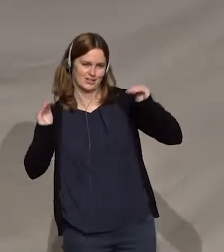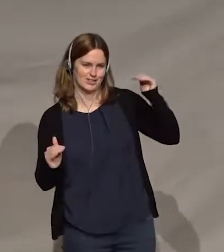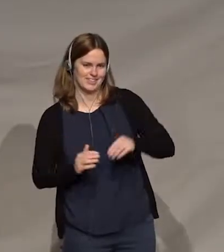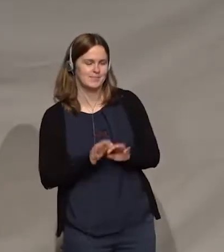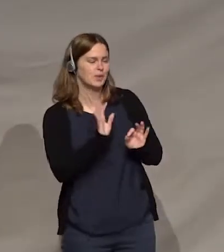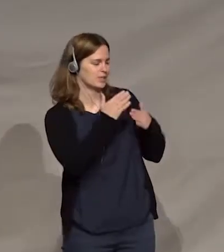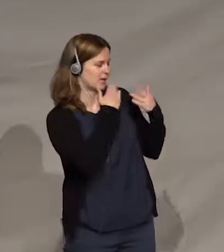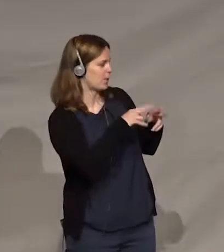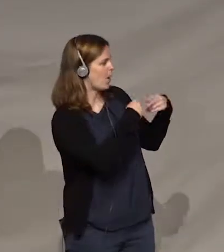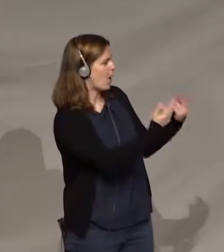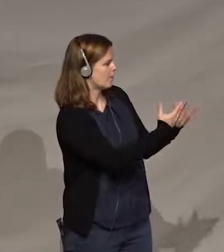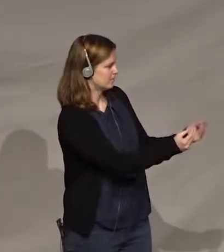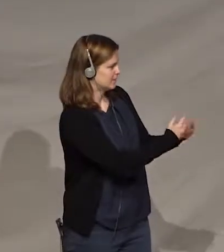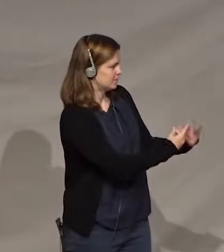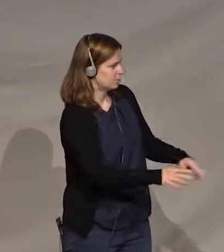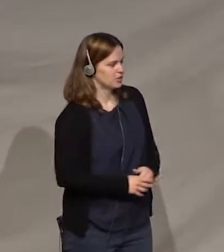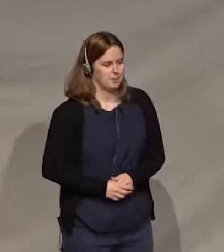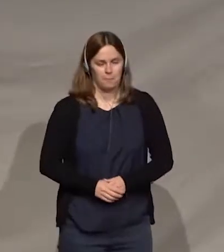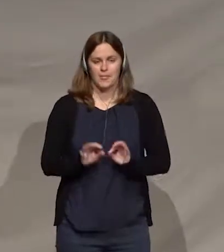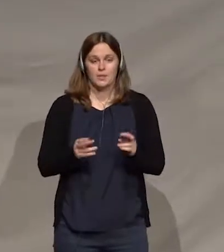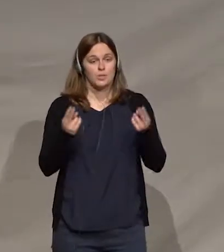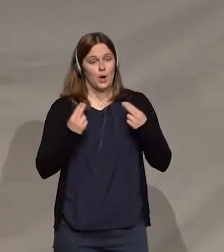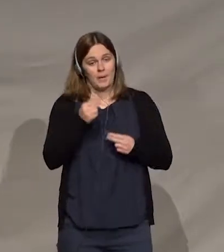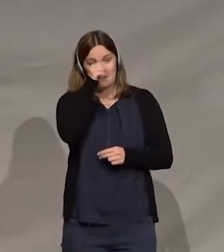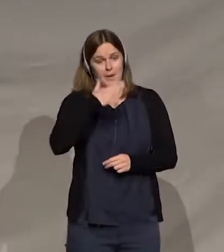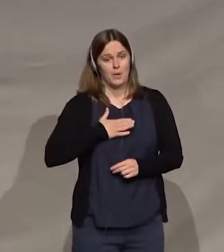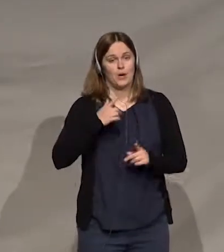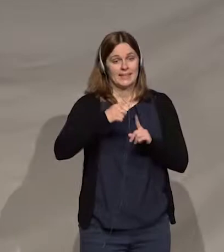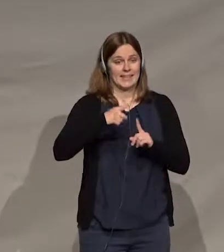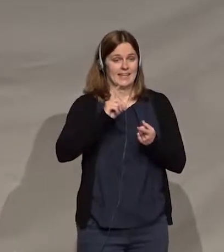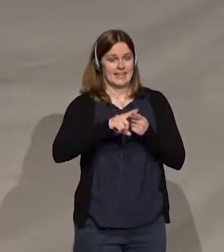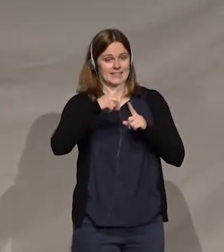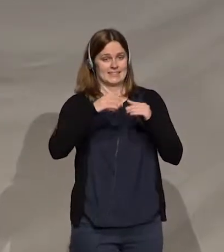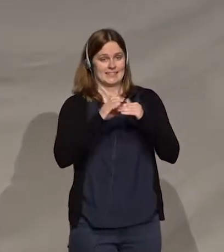Jmenuji se Tanja Stevns, jak je tu napsáno. Jsem speciální pedagožka,